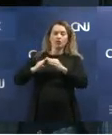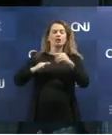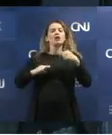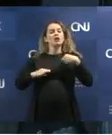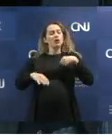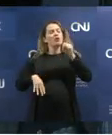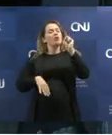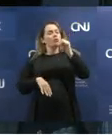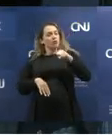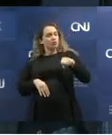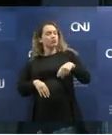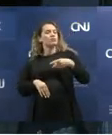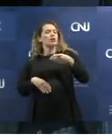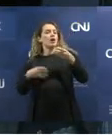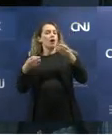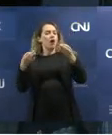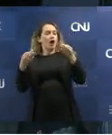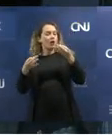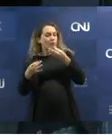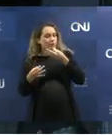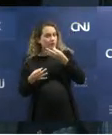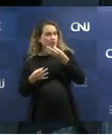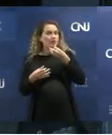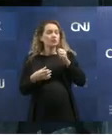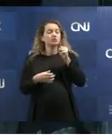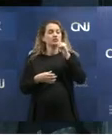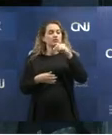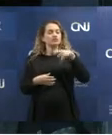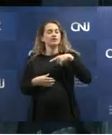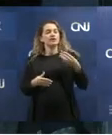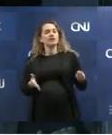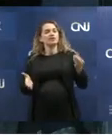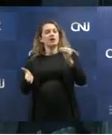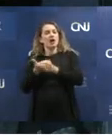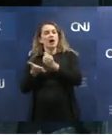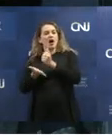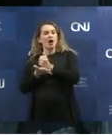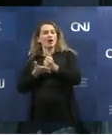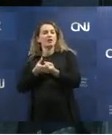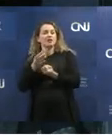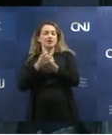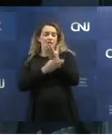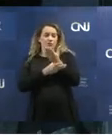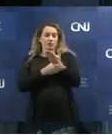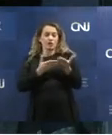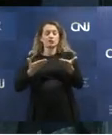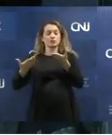E se estivesse aqui a aderir à diretoria a divergência inaugurada por Vossa Excelência, que eu disse bem,